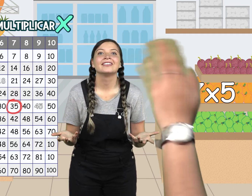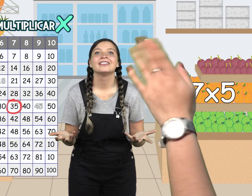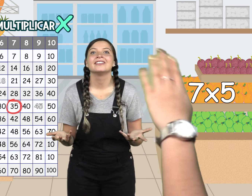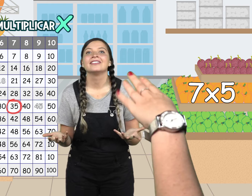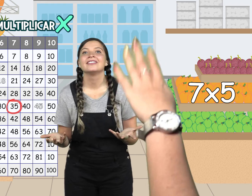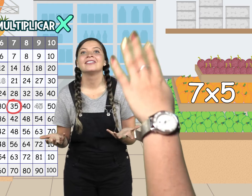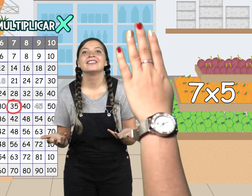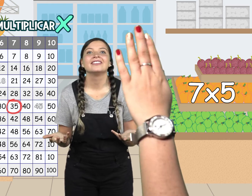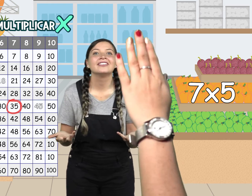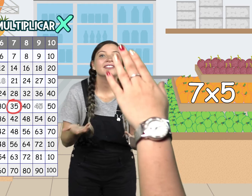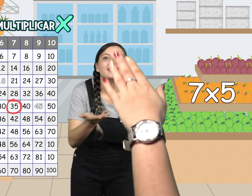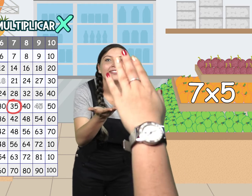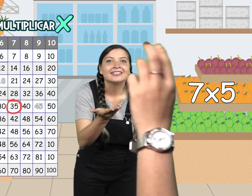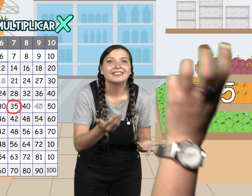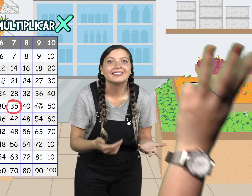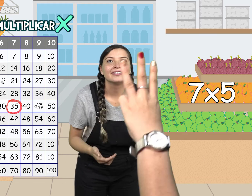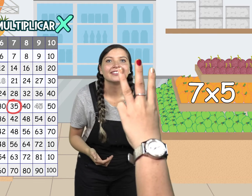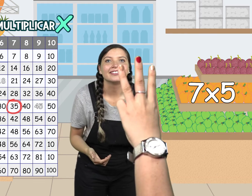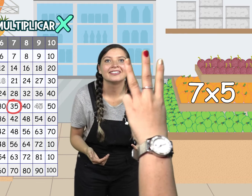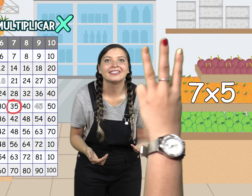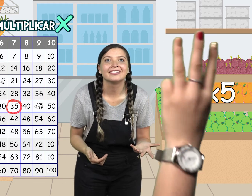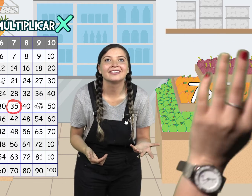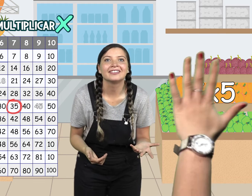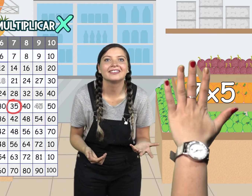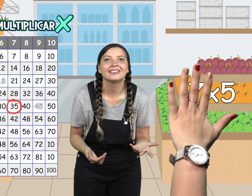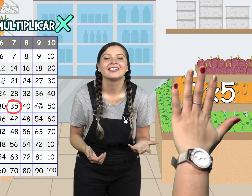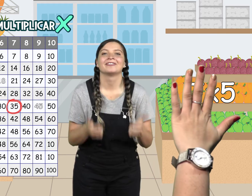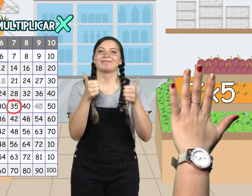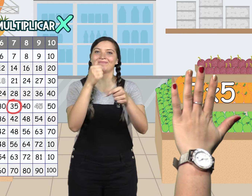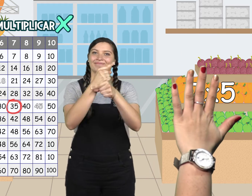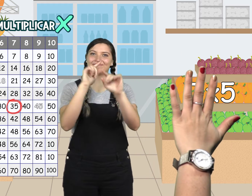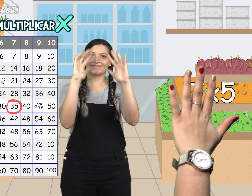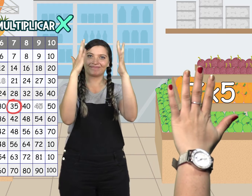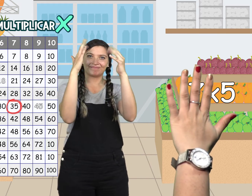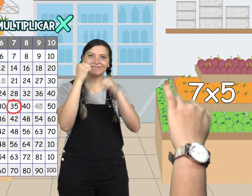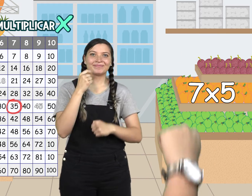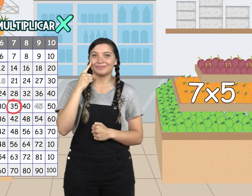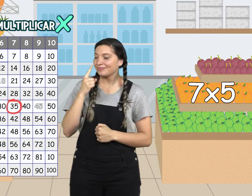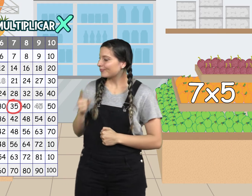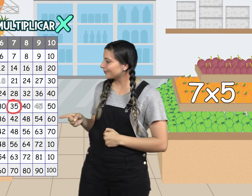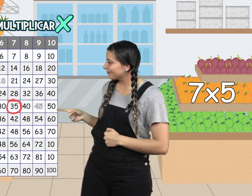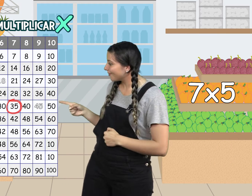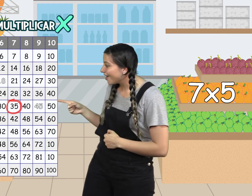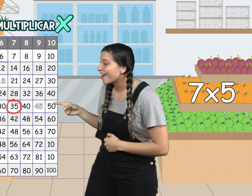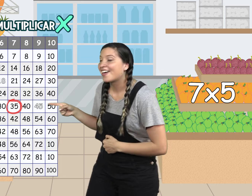Yo, yo, yo: treinta y cinco. Muy bien, felicitaciones.